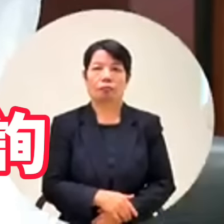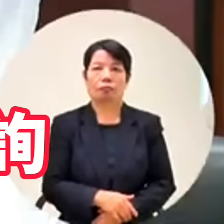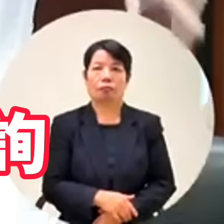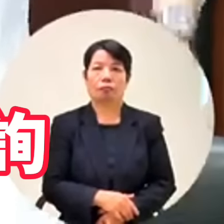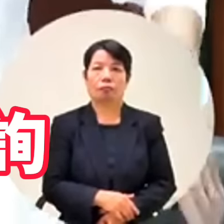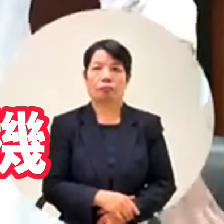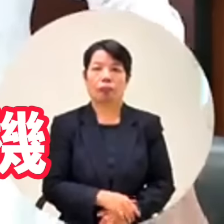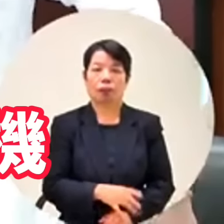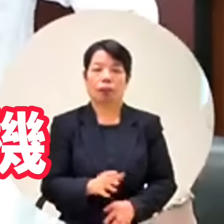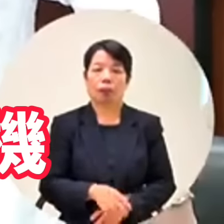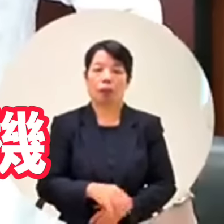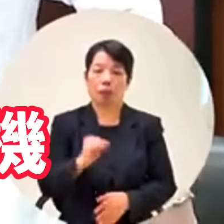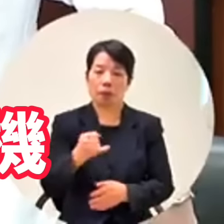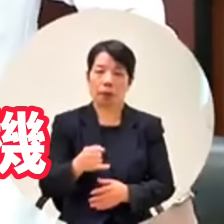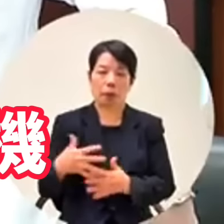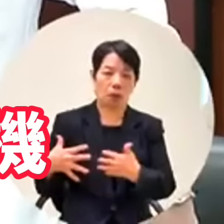叫你來這邊備詢 你在那邊看手機